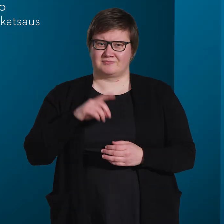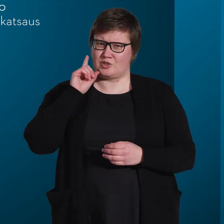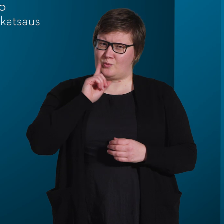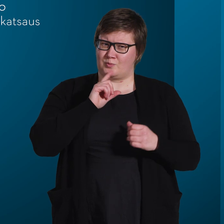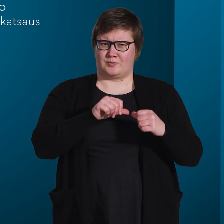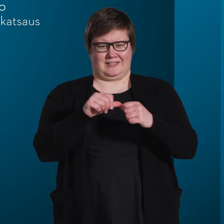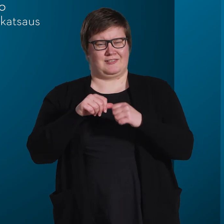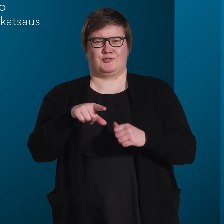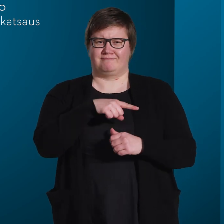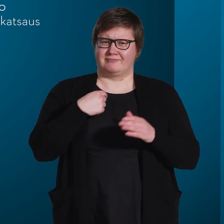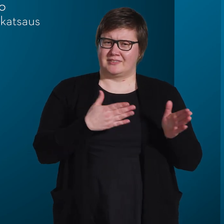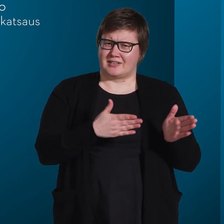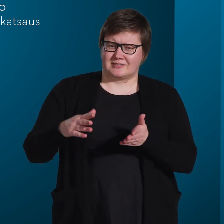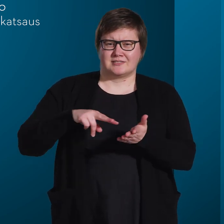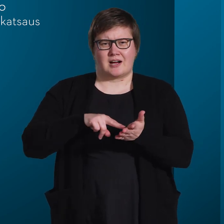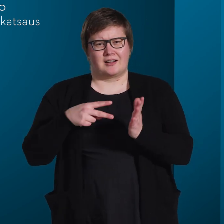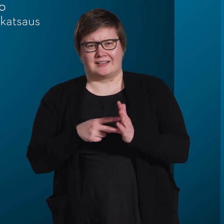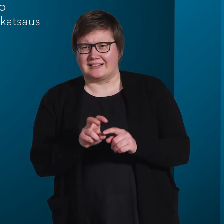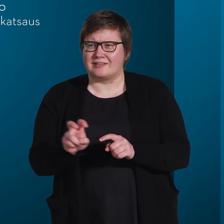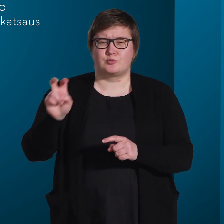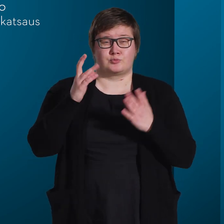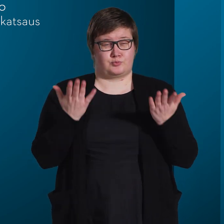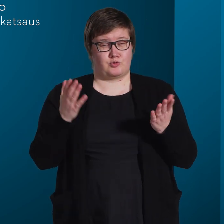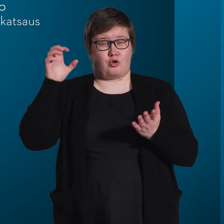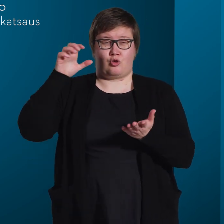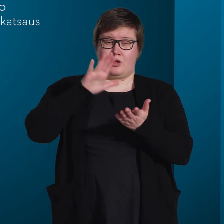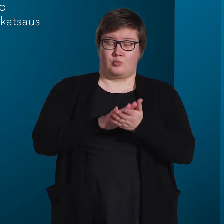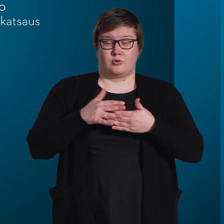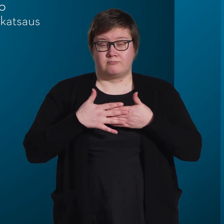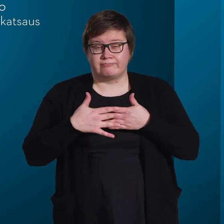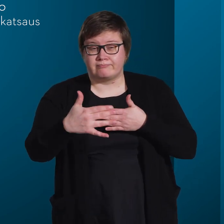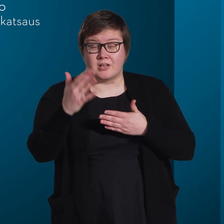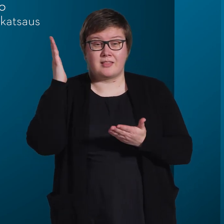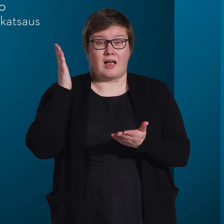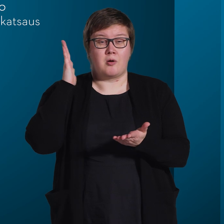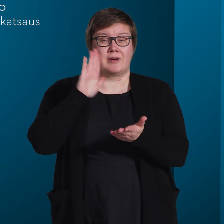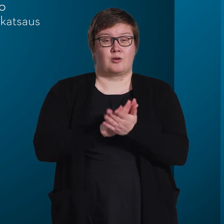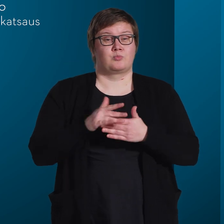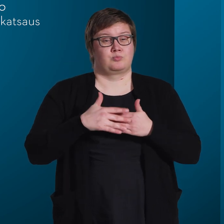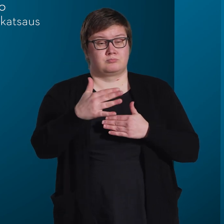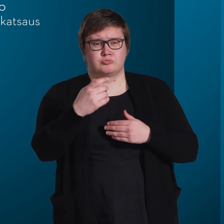Kuurojen Liitto järjestää strategiakiertueen loka-tammikuun aikana -